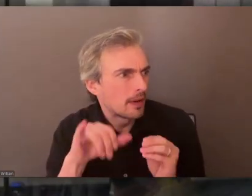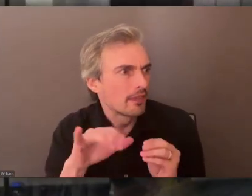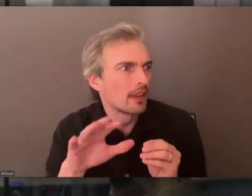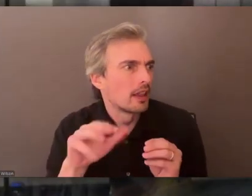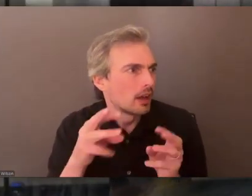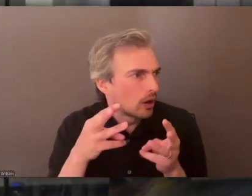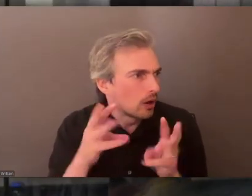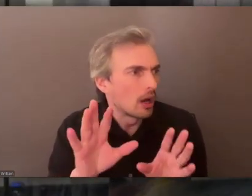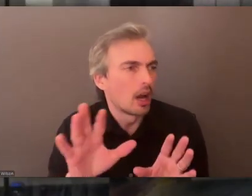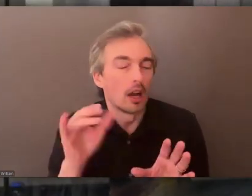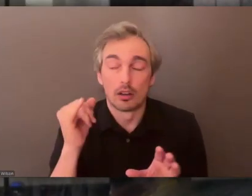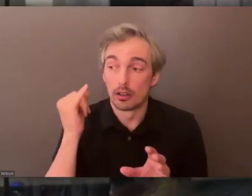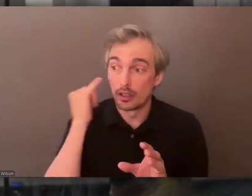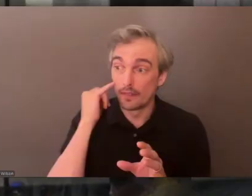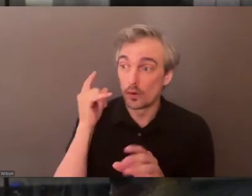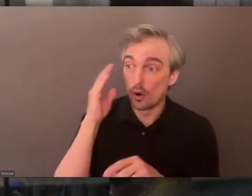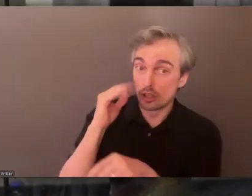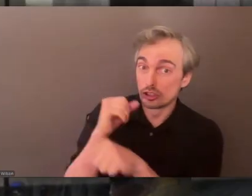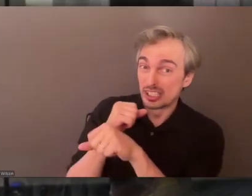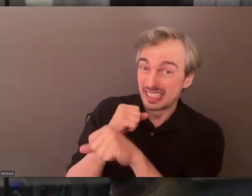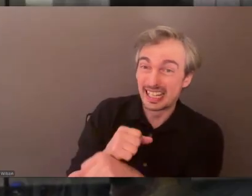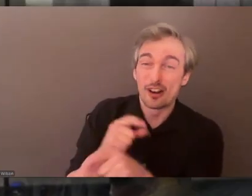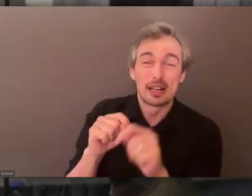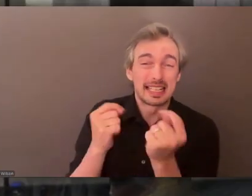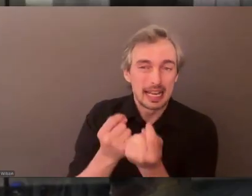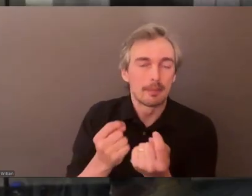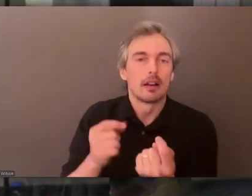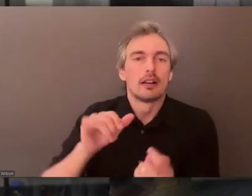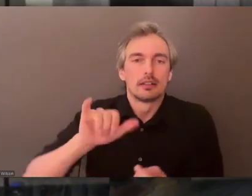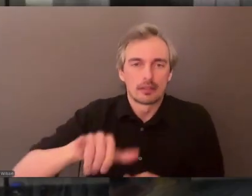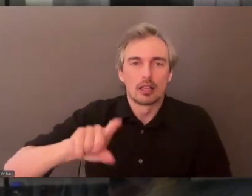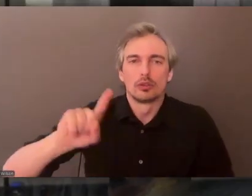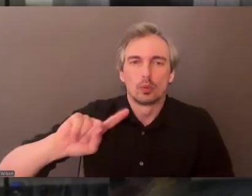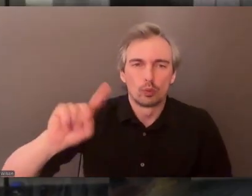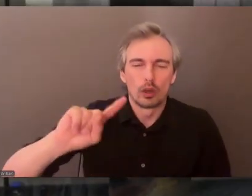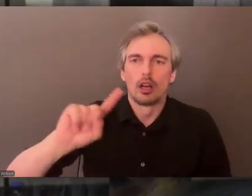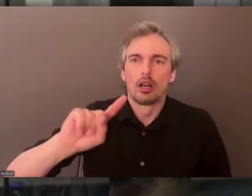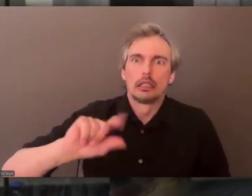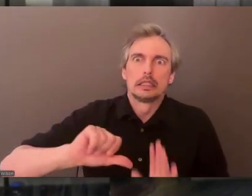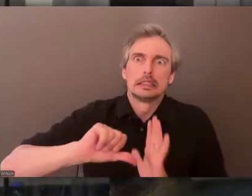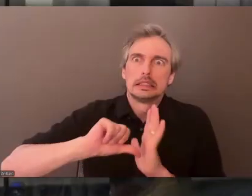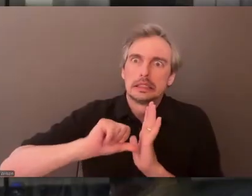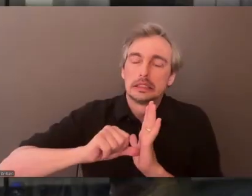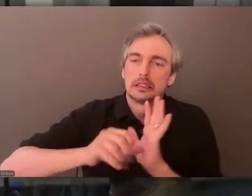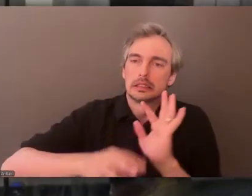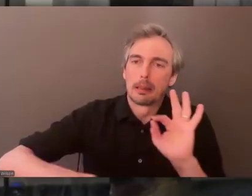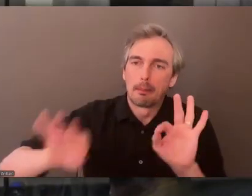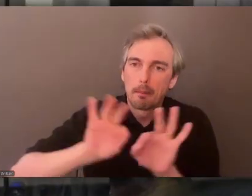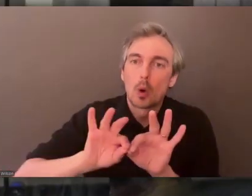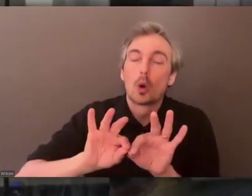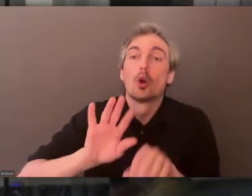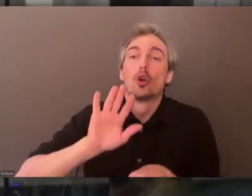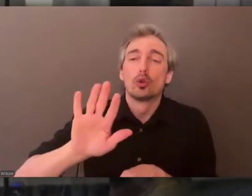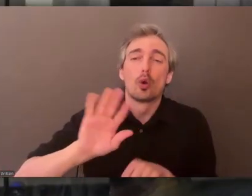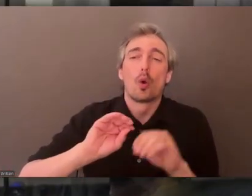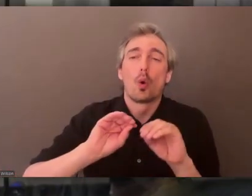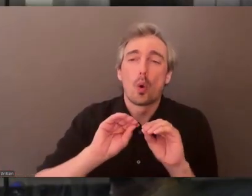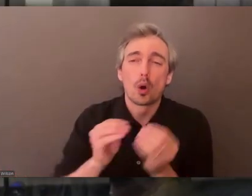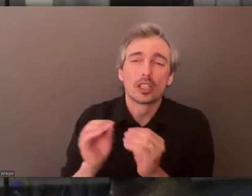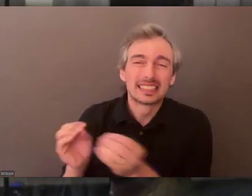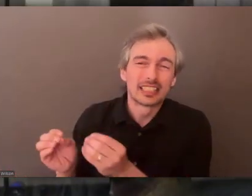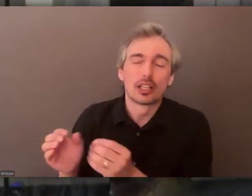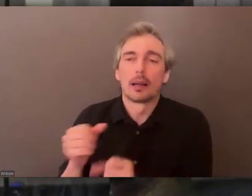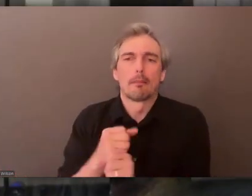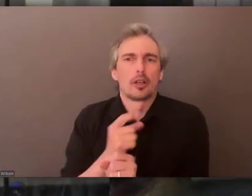だから、もしあなたがセキュリティチ ームにいるなら、組織が提供する すべてのもの、デ ータスト ーリ ーテリングを通じて伝えようとして